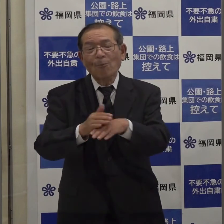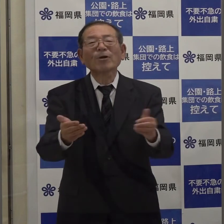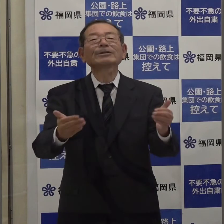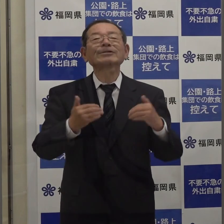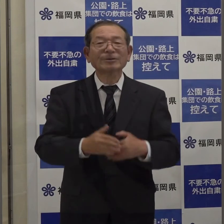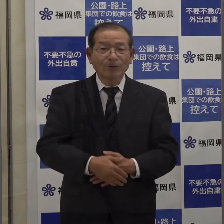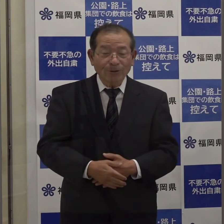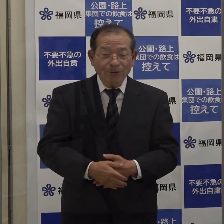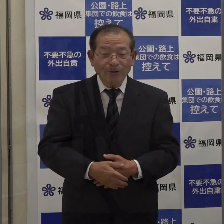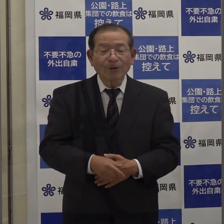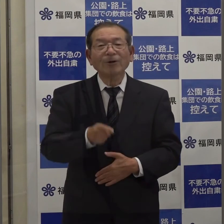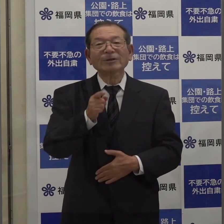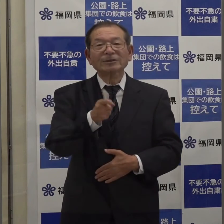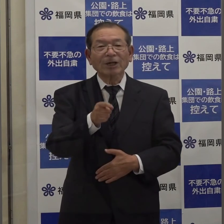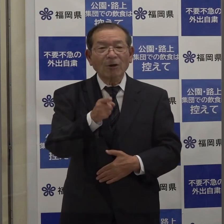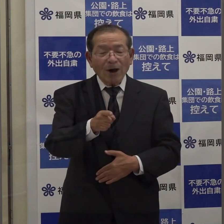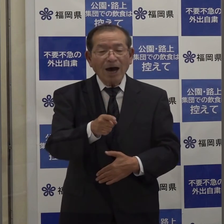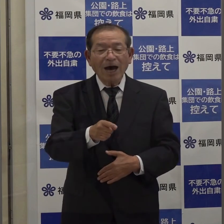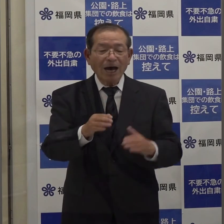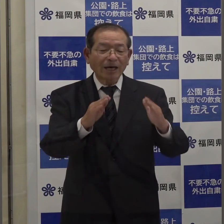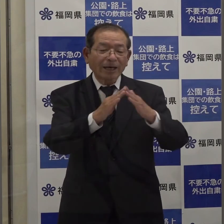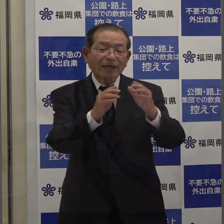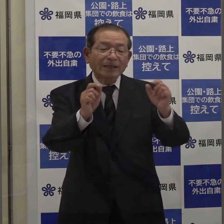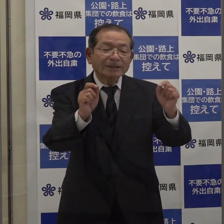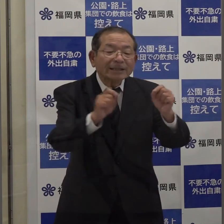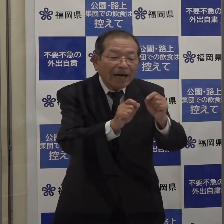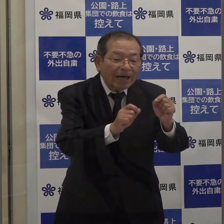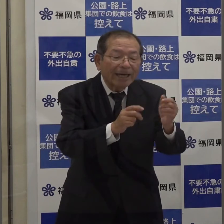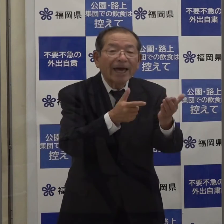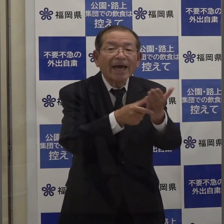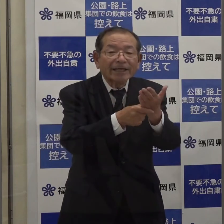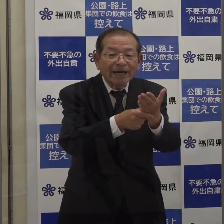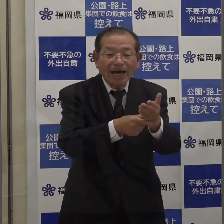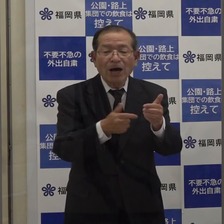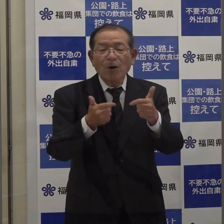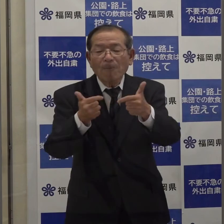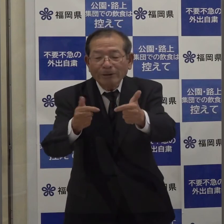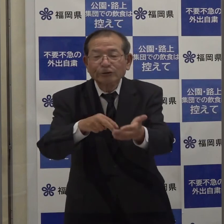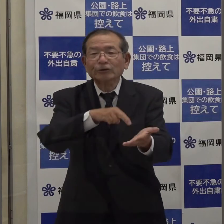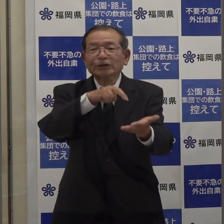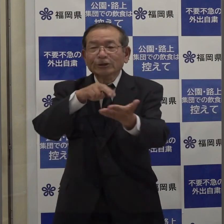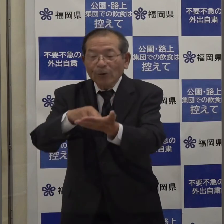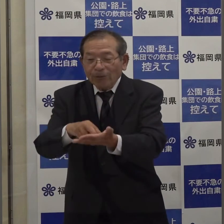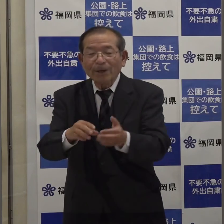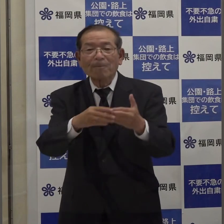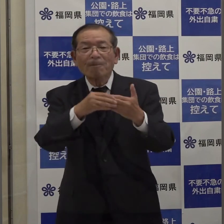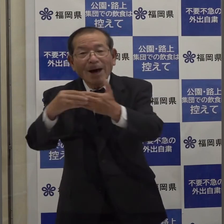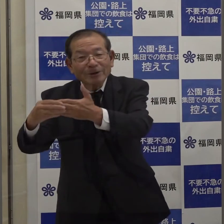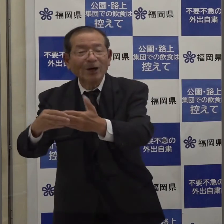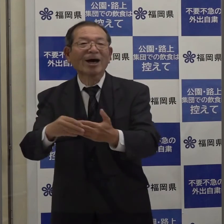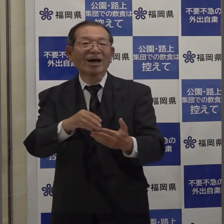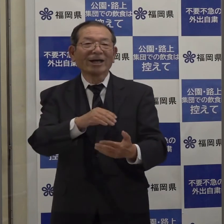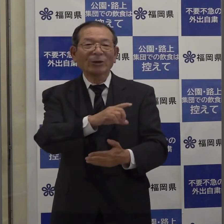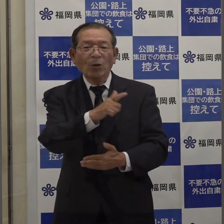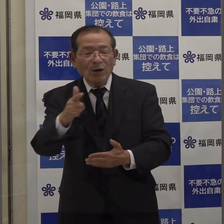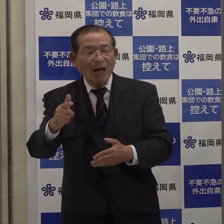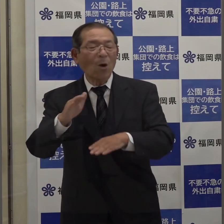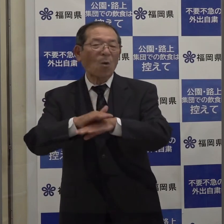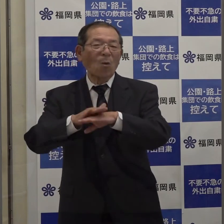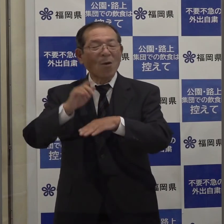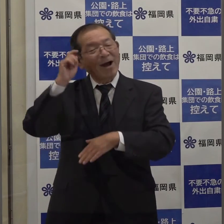これについても最寄りの駅からのバス等での輸送を考えています